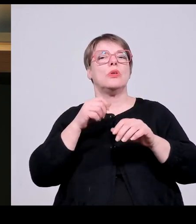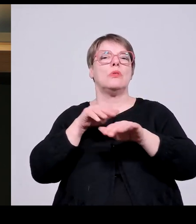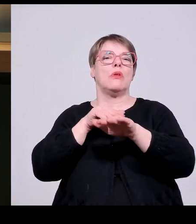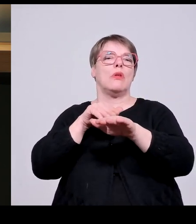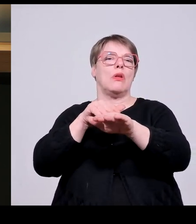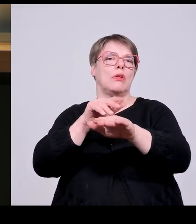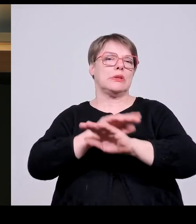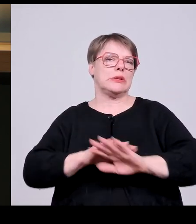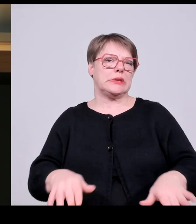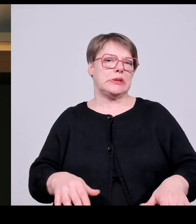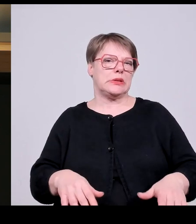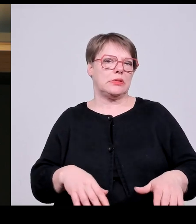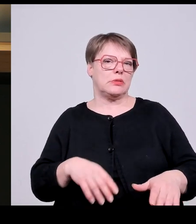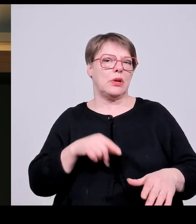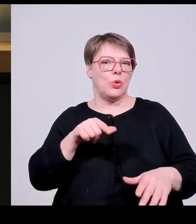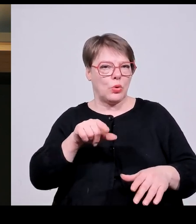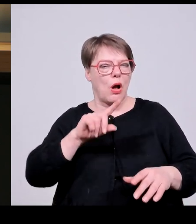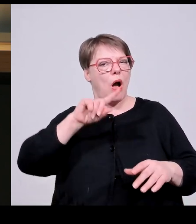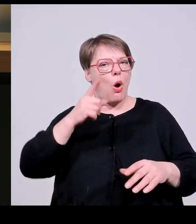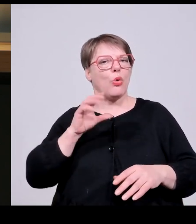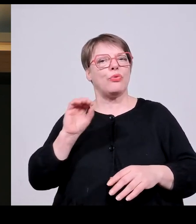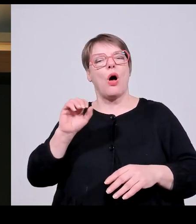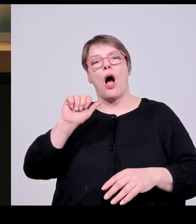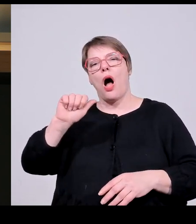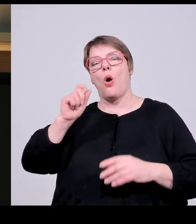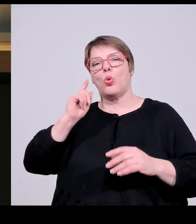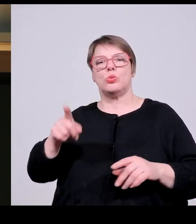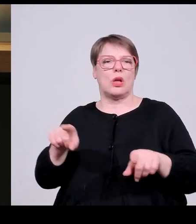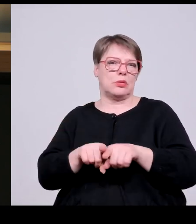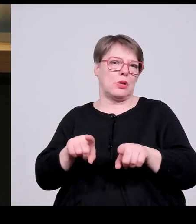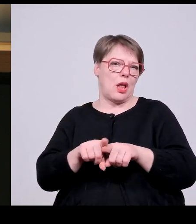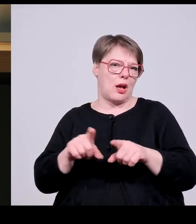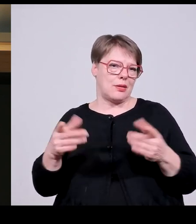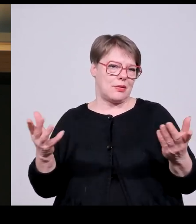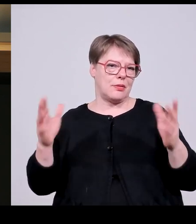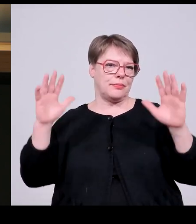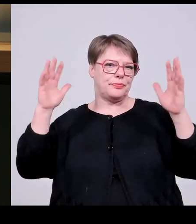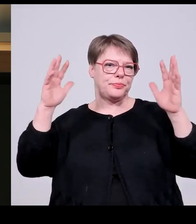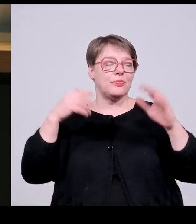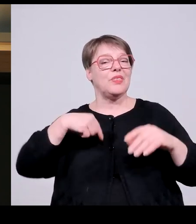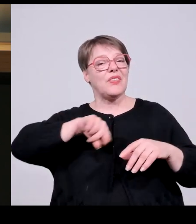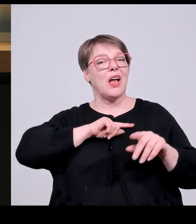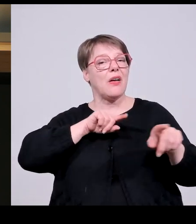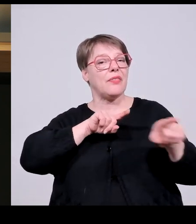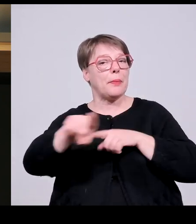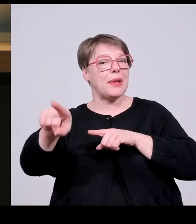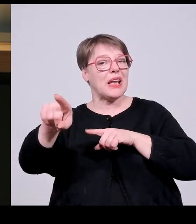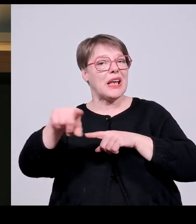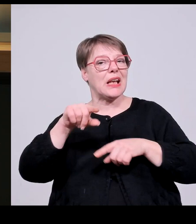zählt auch, dass die Politik frühzeitig Farbe bekenn. Für eine Regionalbahn Verbindung auf dem Südabschnitt erschienen